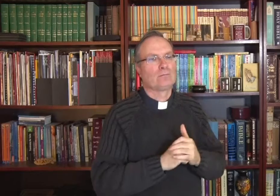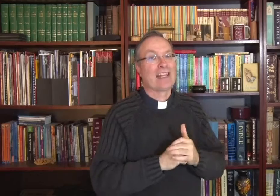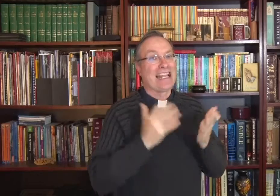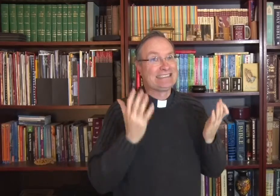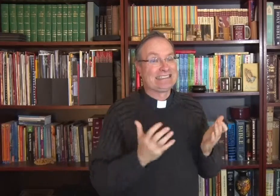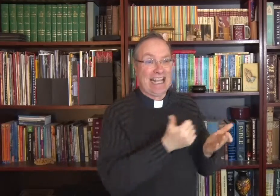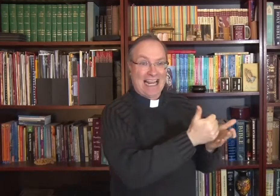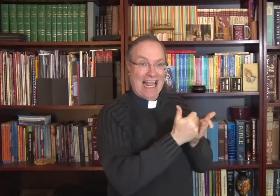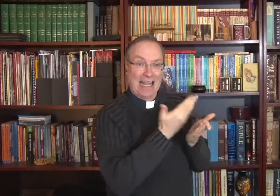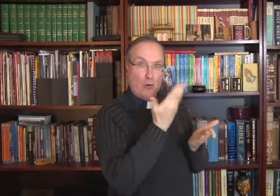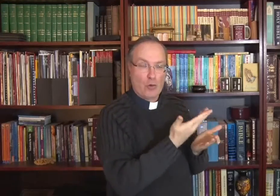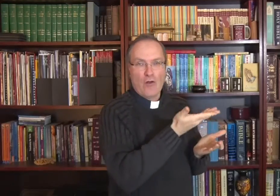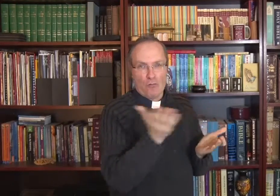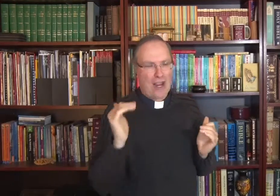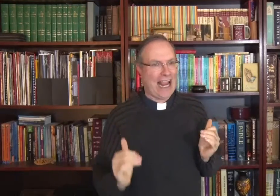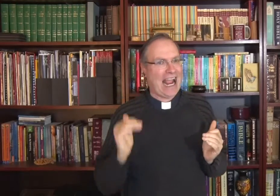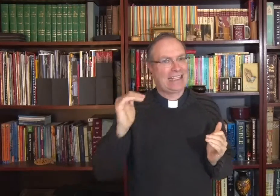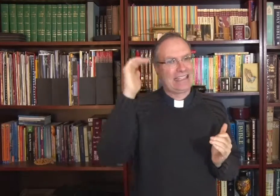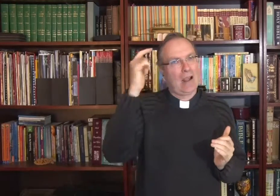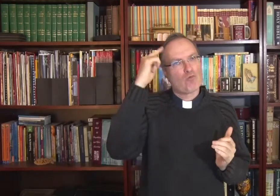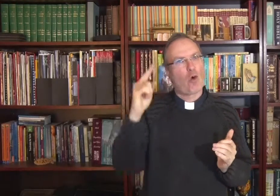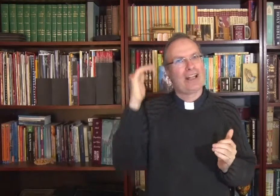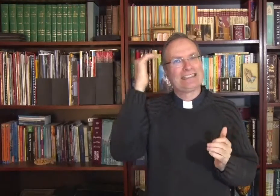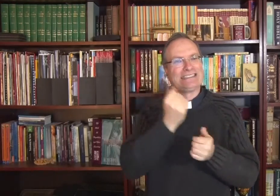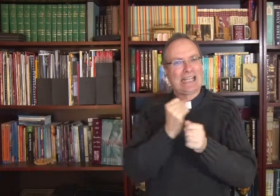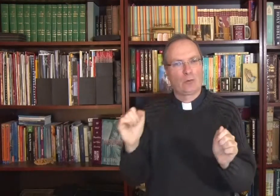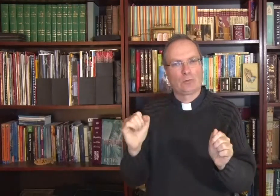Ainsi, grâce à lui vous grandirez [pour le salut],